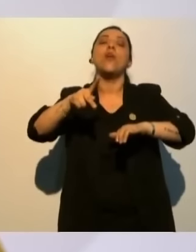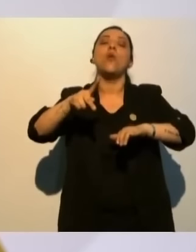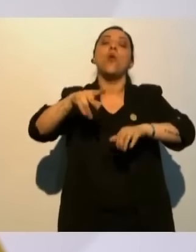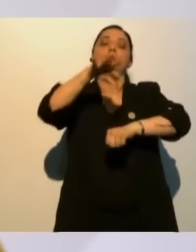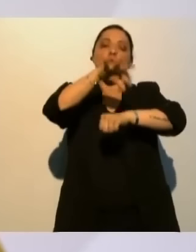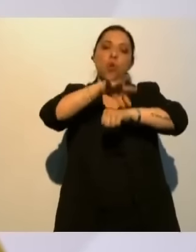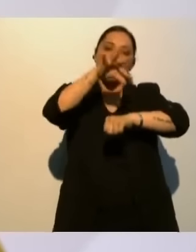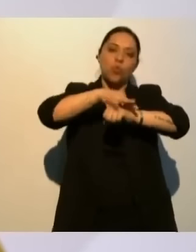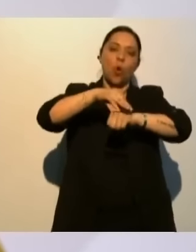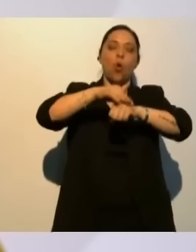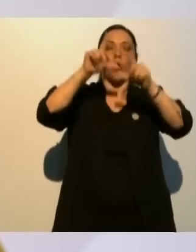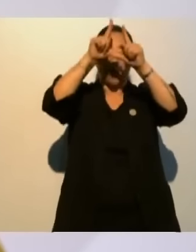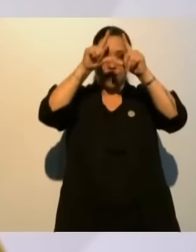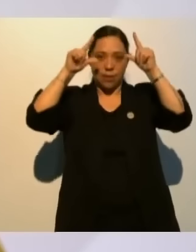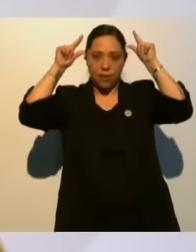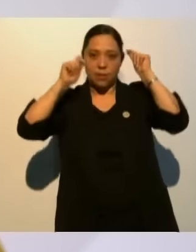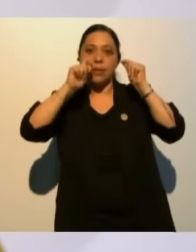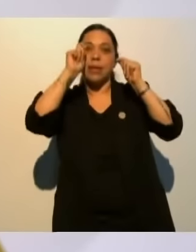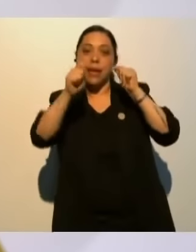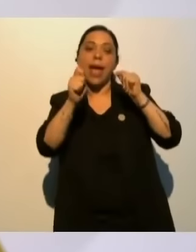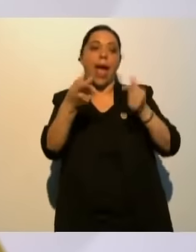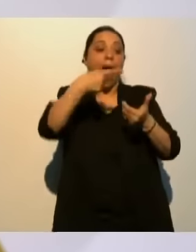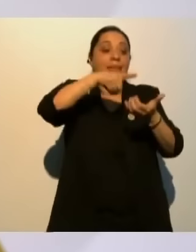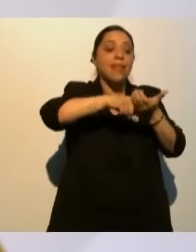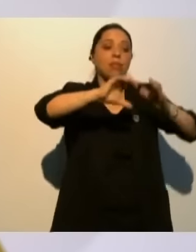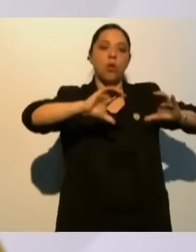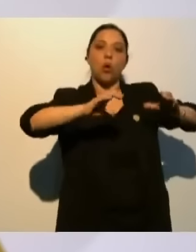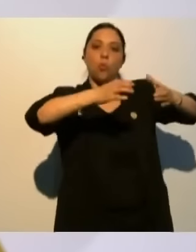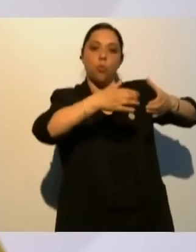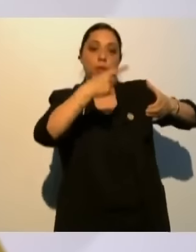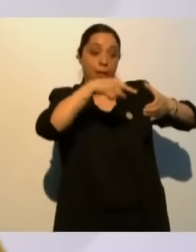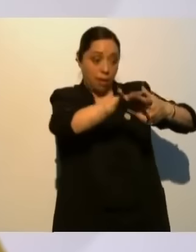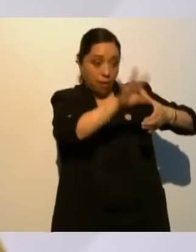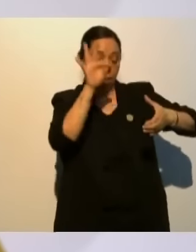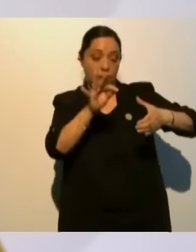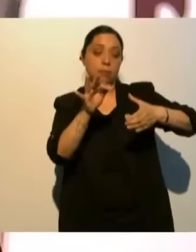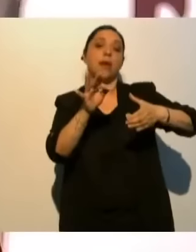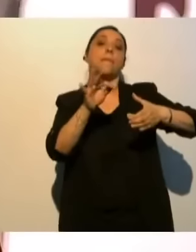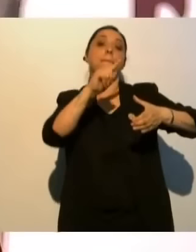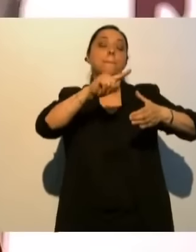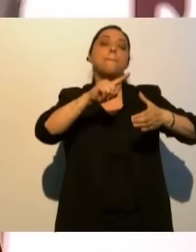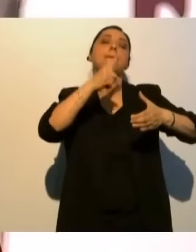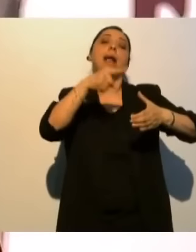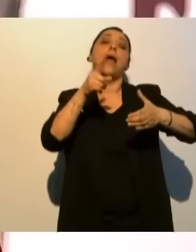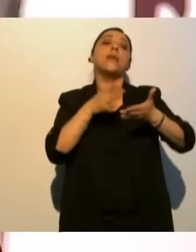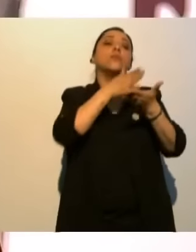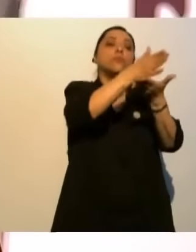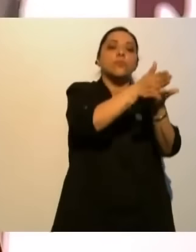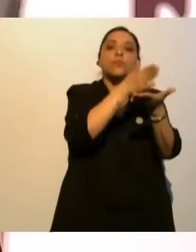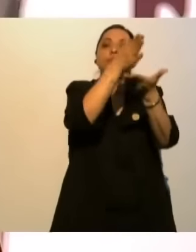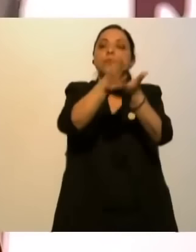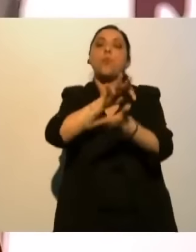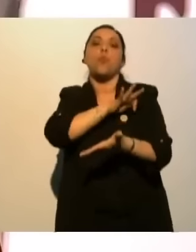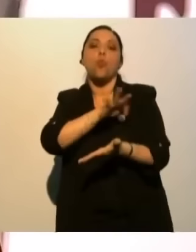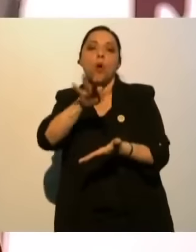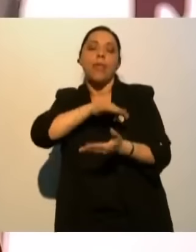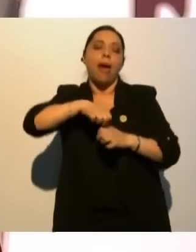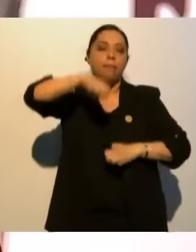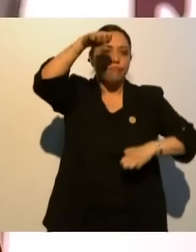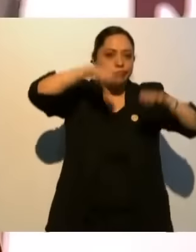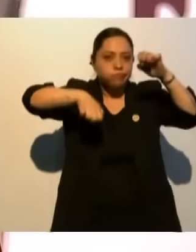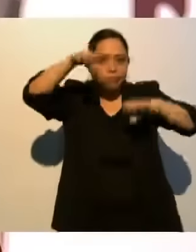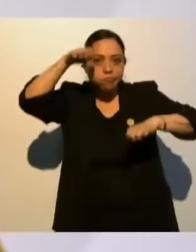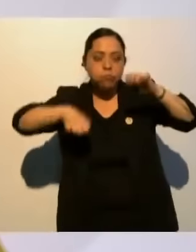casa por casa a todas y todos los adultos mayores del país y a todas las personas con discapacidad